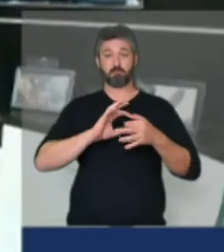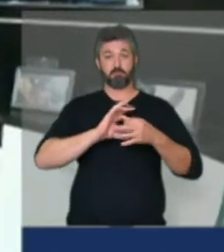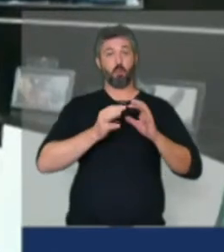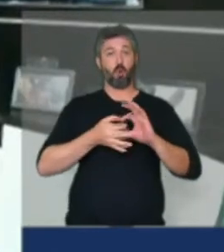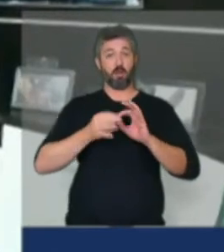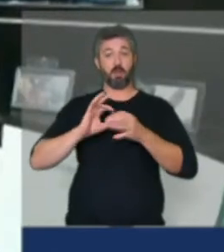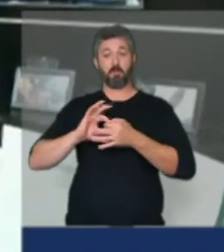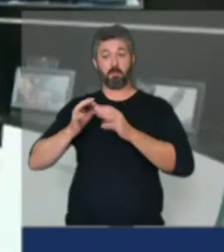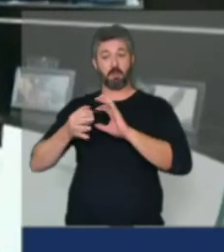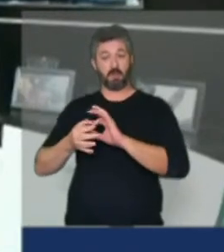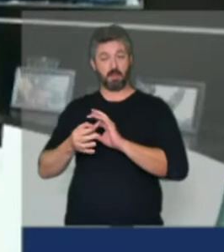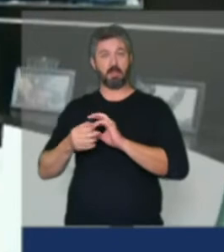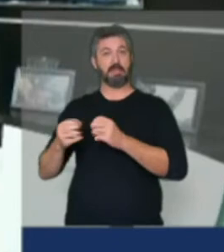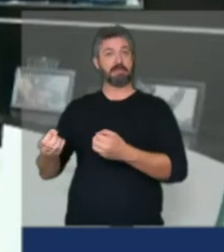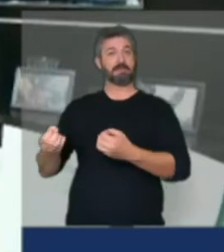ENSINADO QUE QUANDO O ATLETA JUSTIFICA A SUA PERFORMANCE